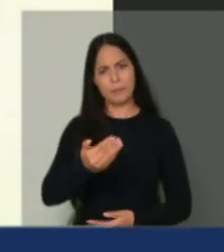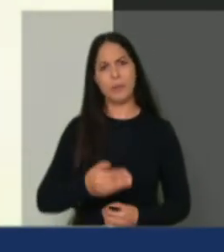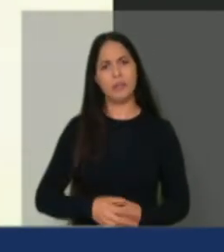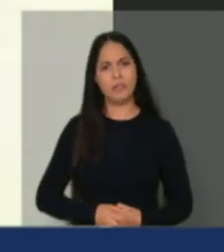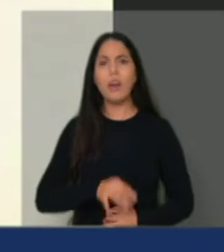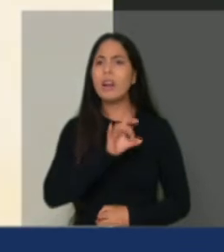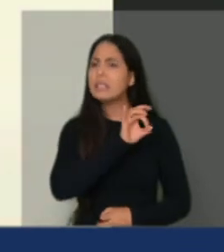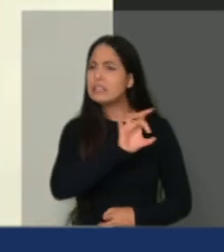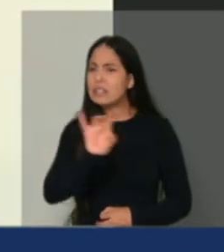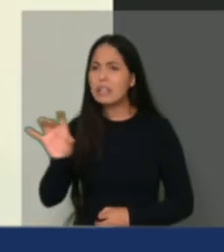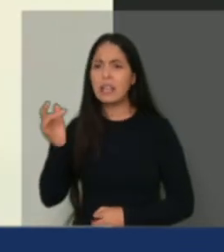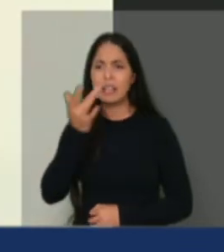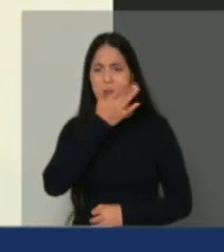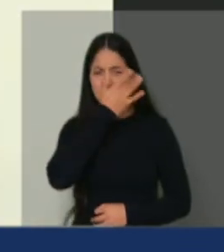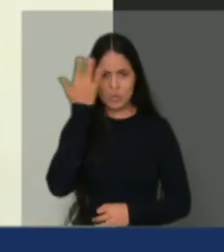POSSA ATRAVÀS DE CADA VOTO,